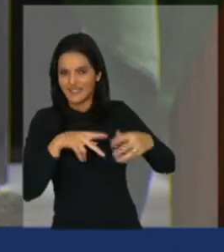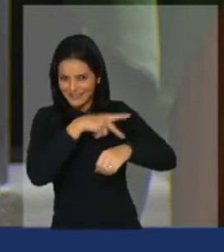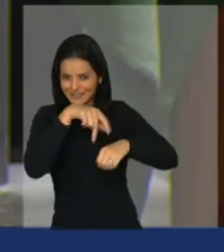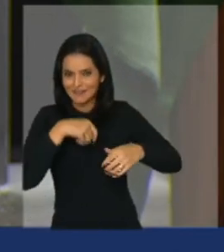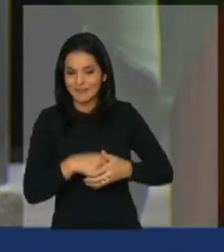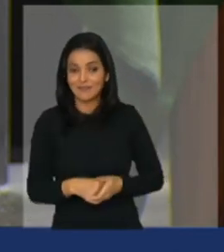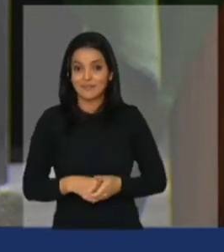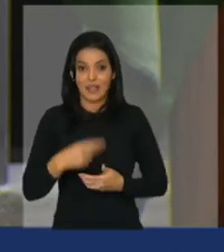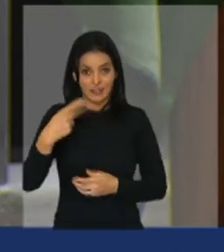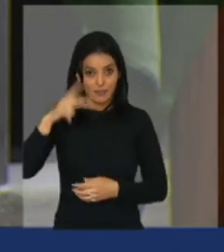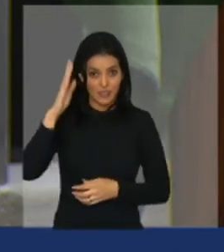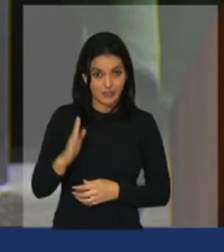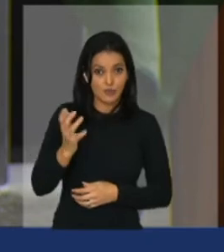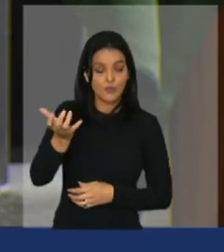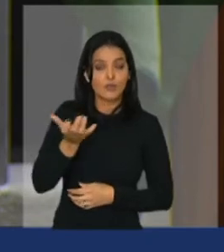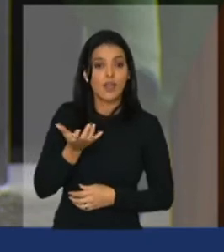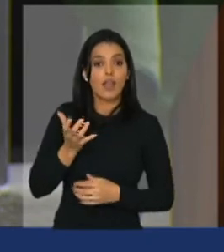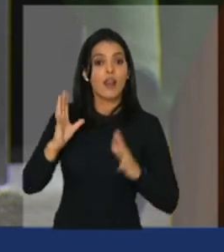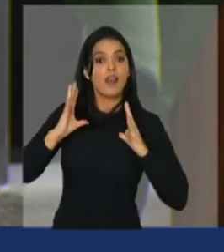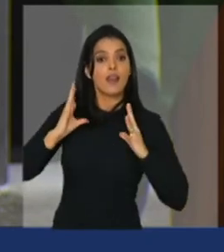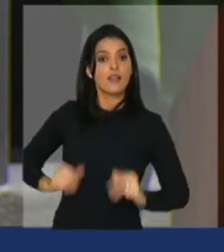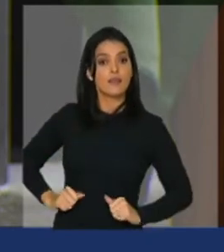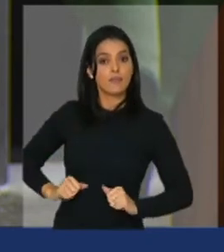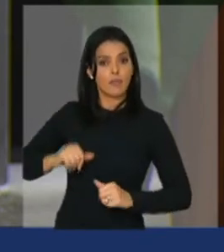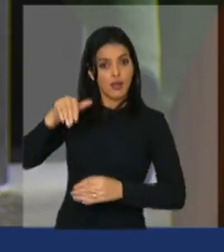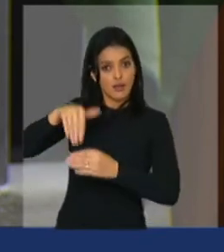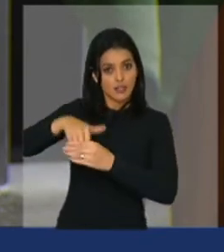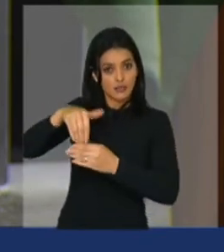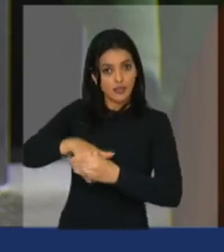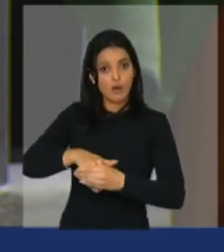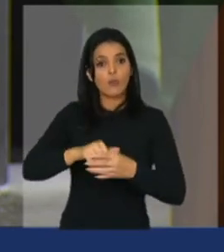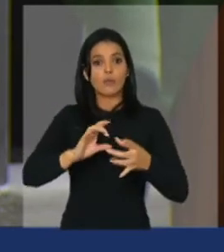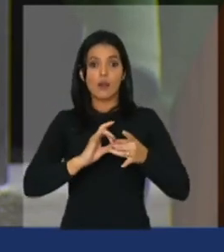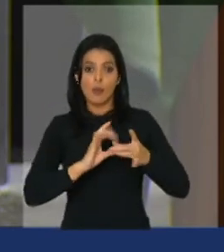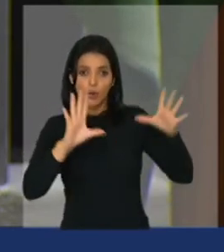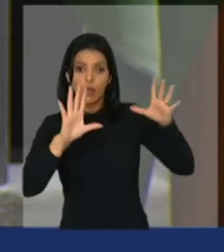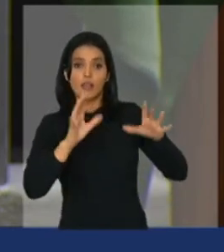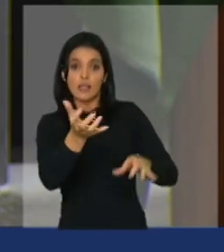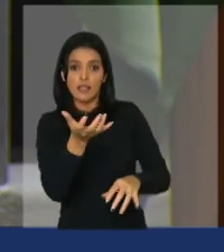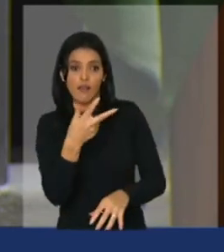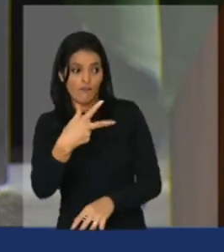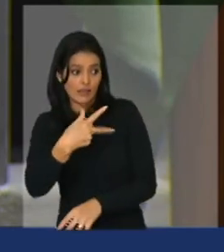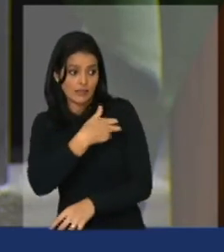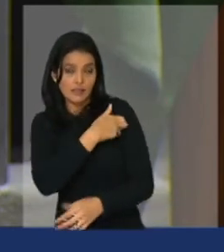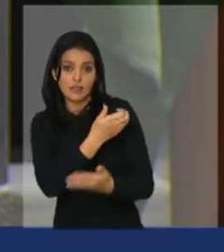DEMOCRÁTICAS, E QUEREMOS POR . [INTERMITÊNCIA DE ÁUDIO] NOSSO POVO, MUITO OBRIGADO, SENHOR PRESIDENTE, ESPERO O QUE POVO BRASILEIRA ENTENDA, ENTENDA... QUE O QUE NÓS